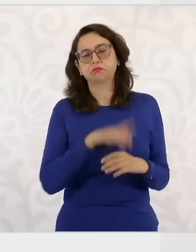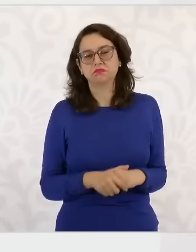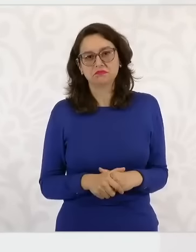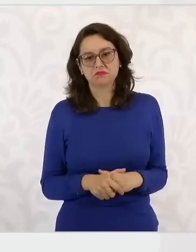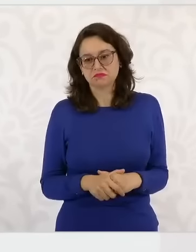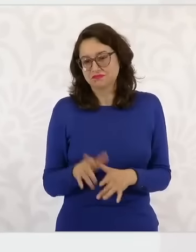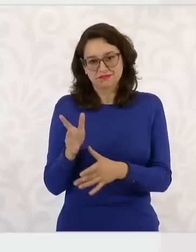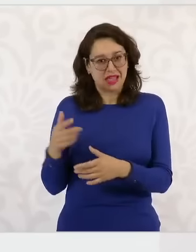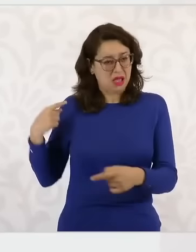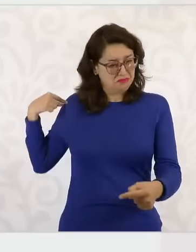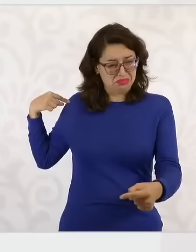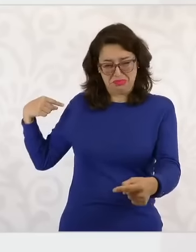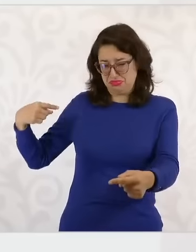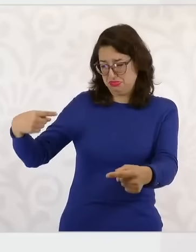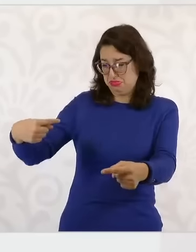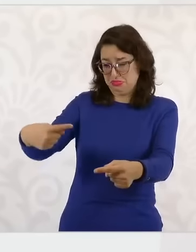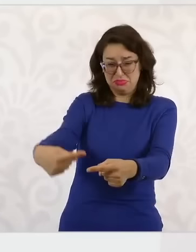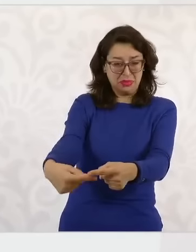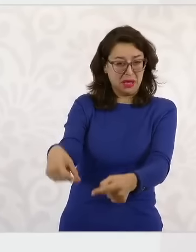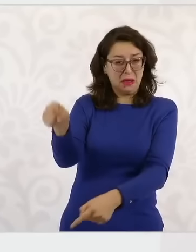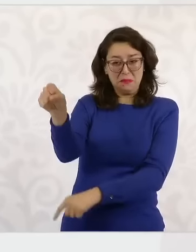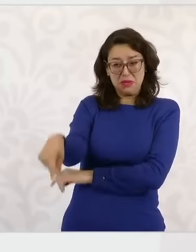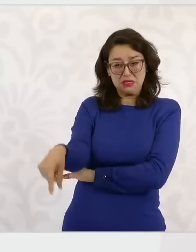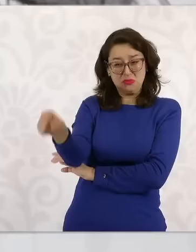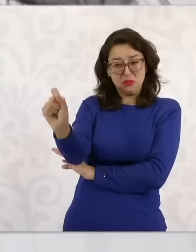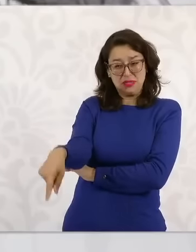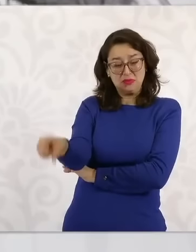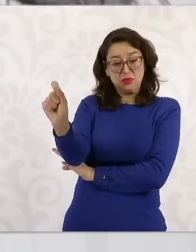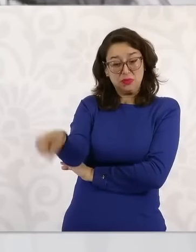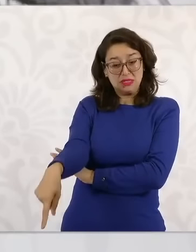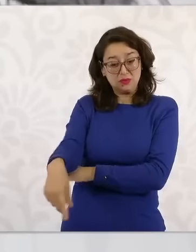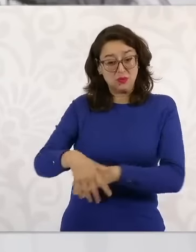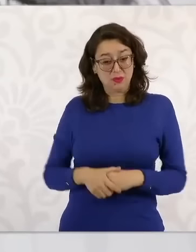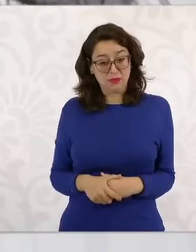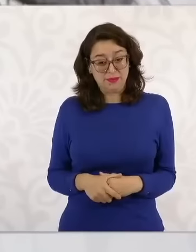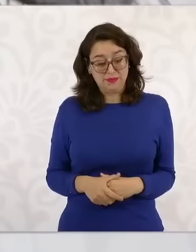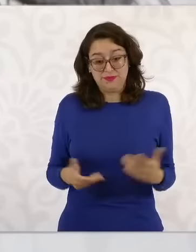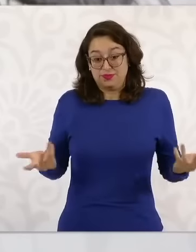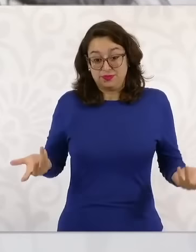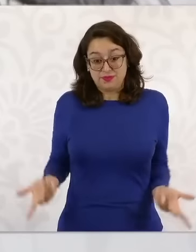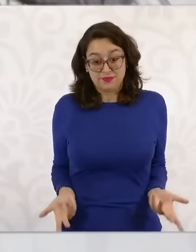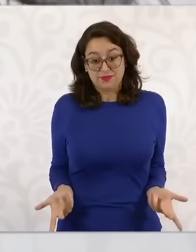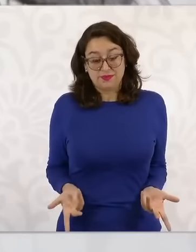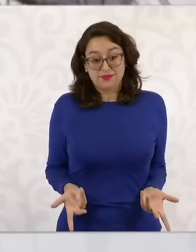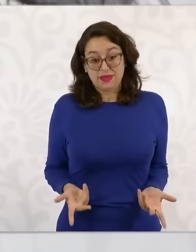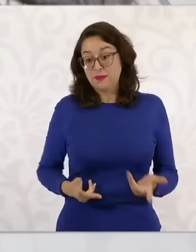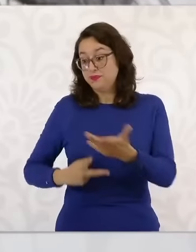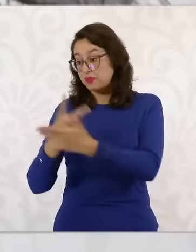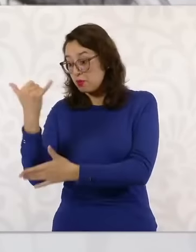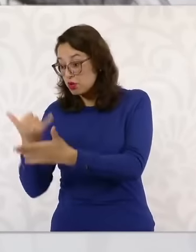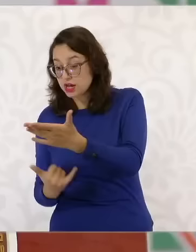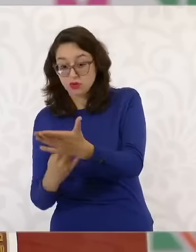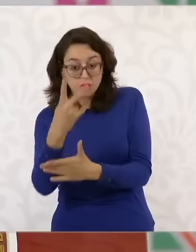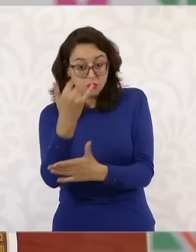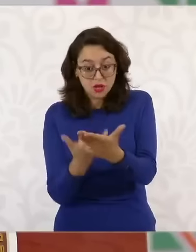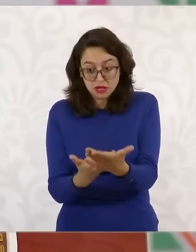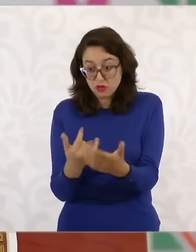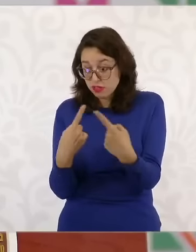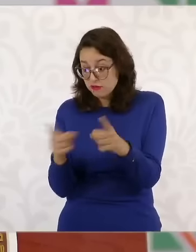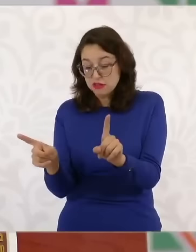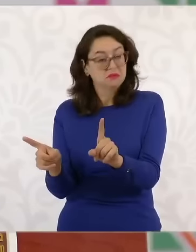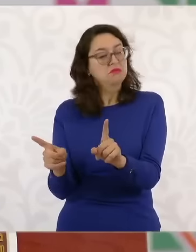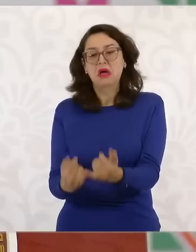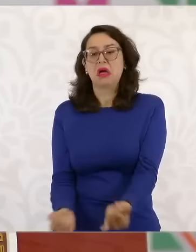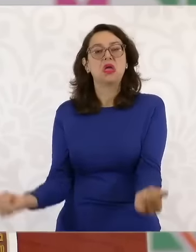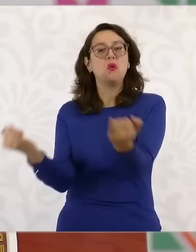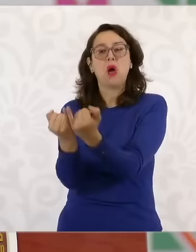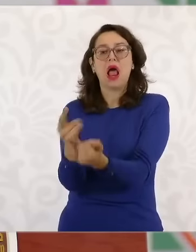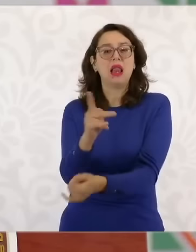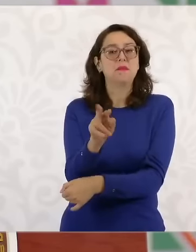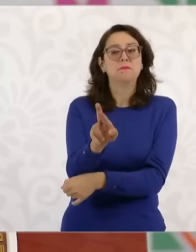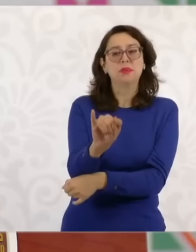Esa ha sido siempre su doctrina. Pero además gobernaron igual 36 años.